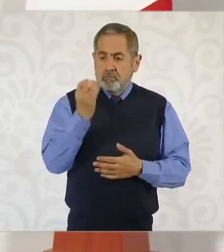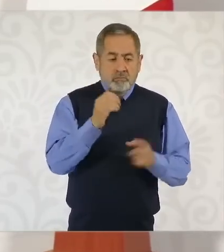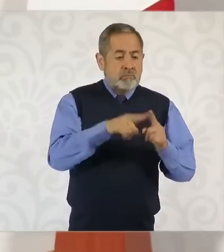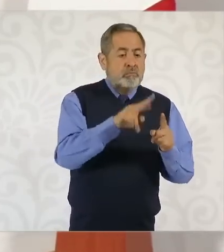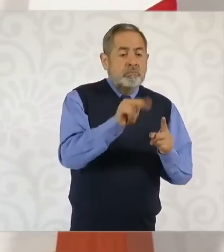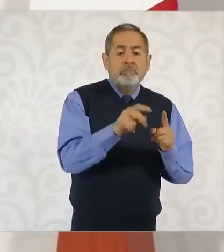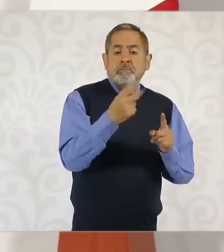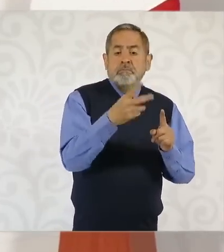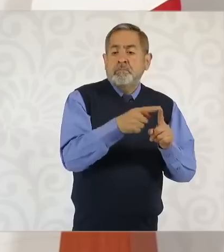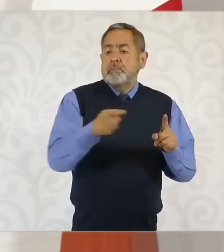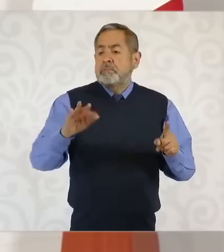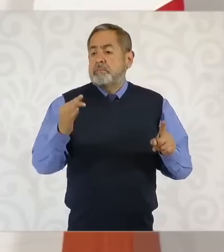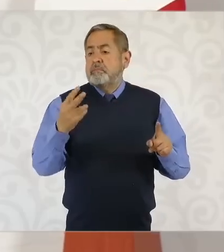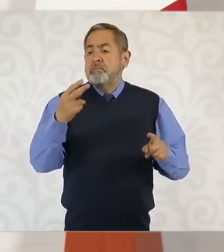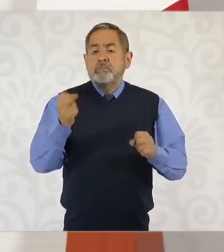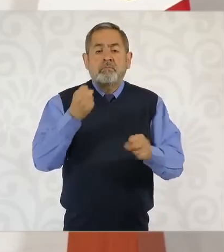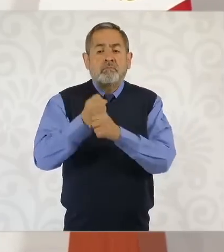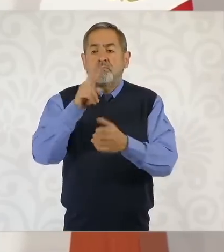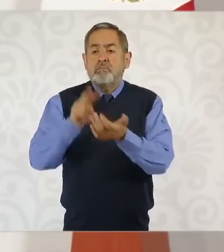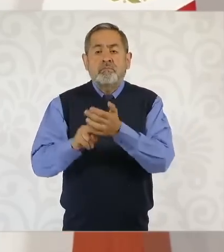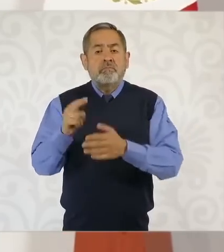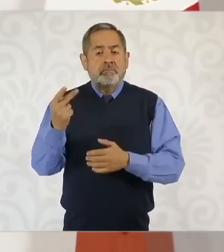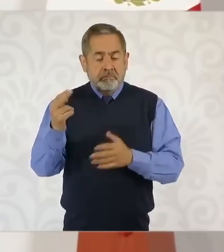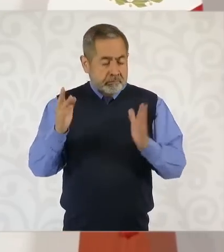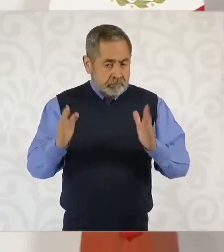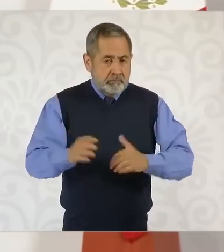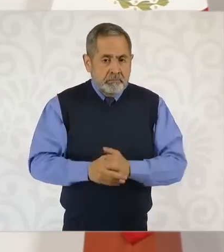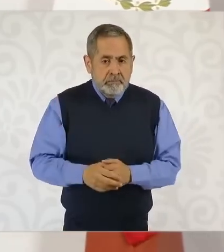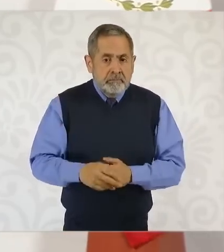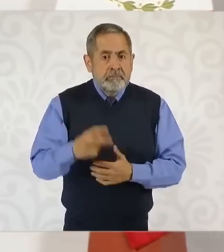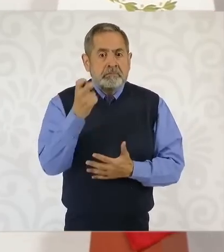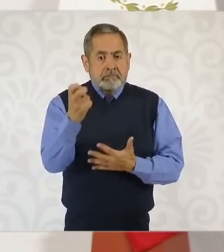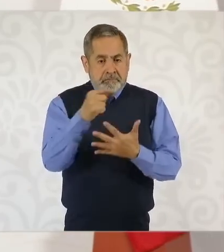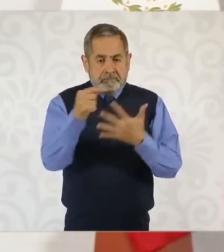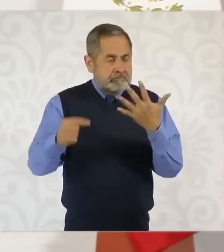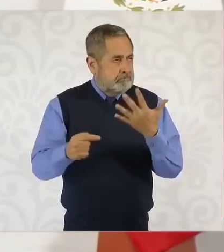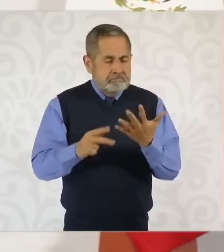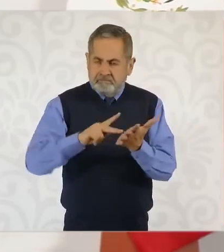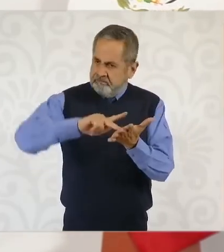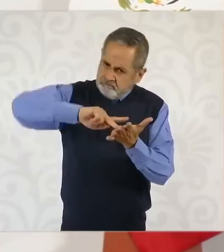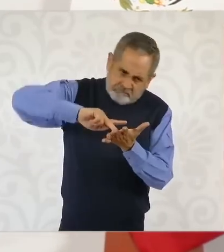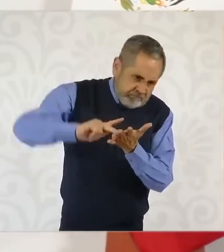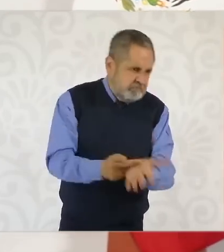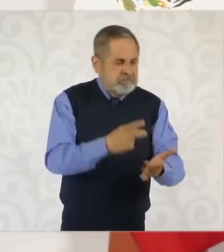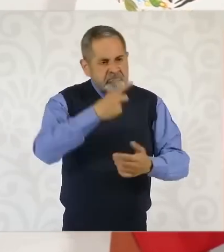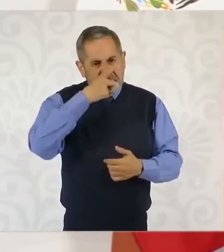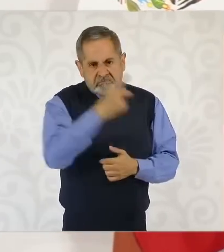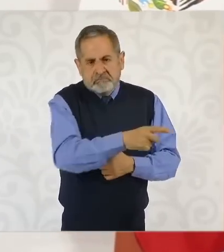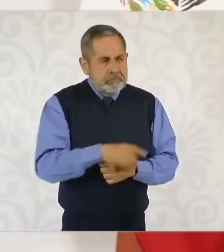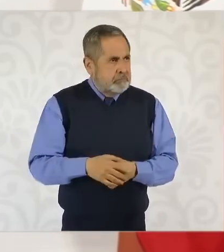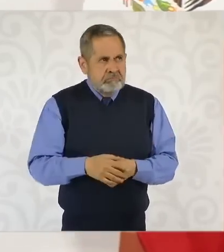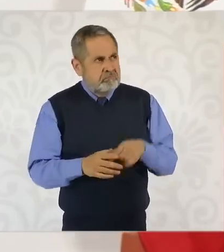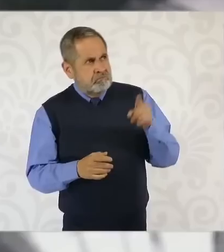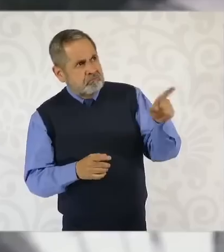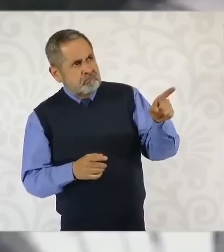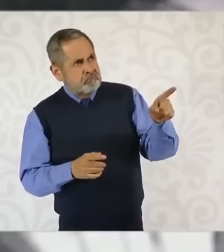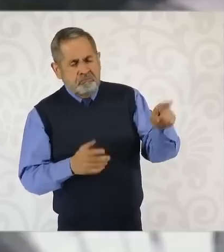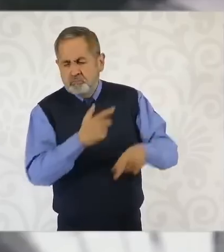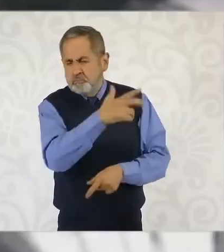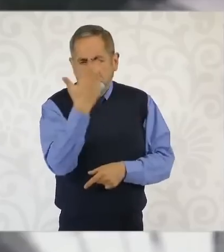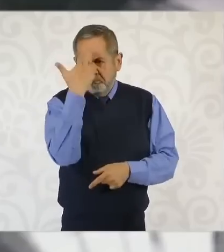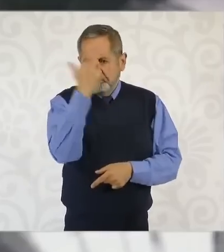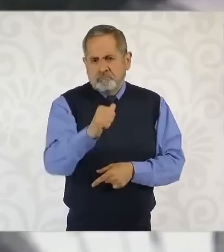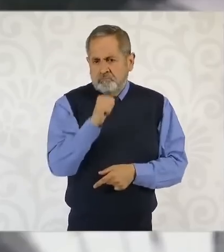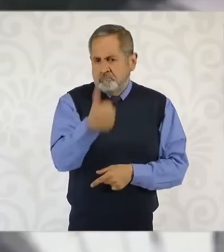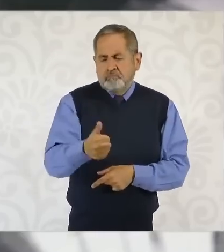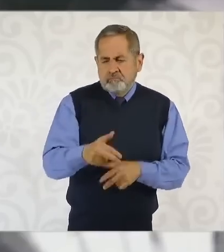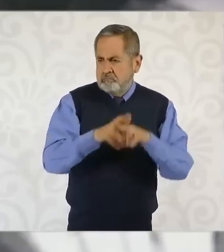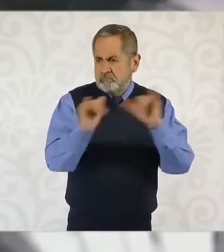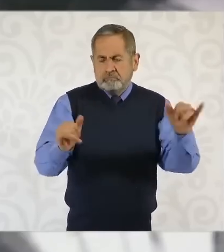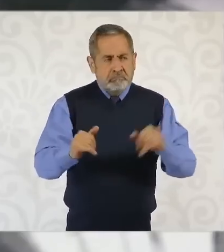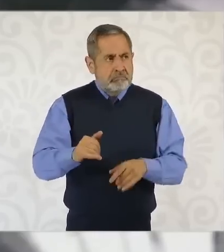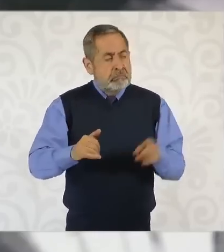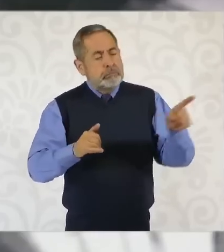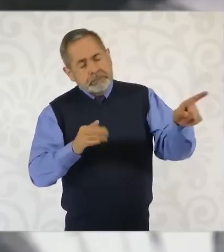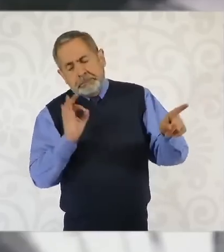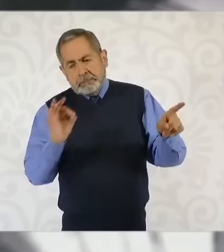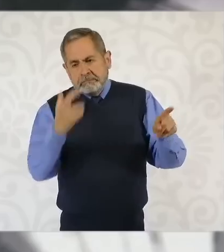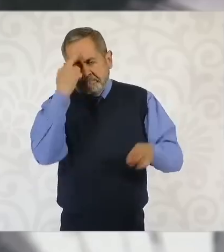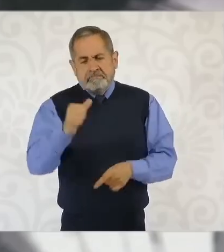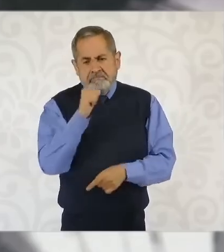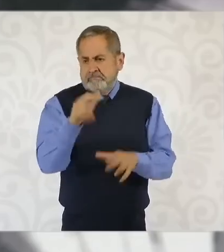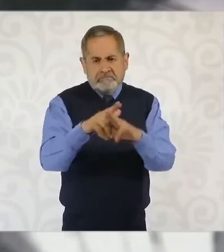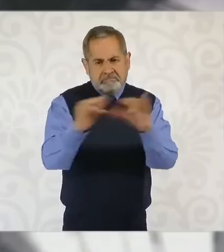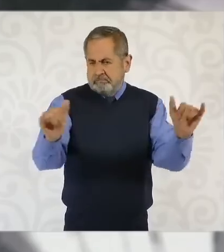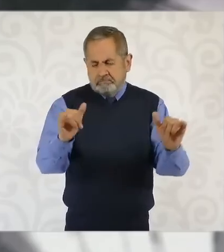febrero de 2025 por ello somos enfáticos No hay motivo razón ni justificación que soporte est